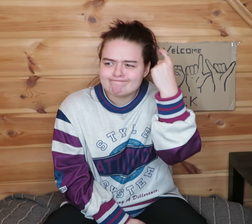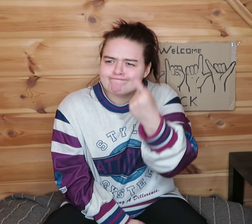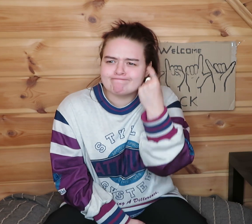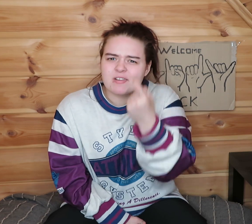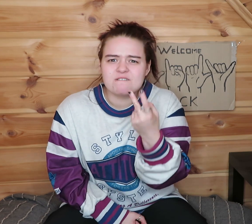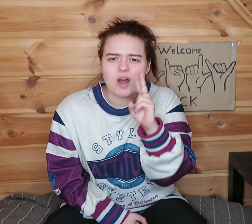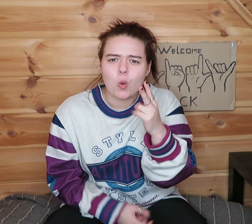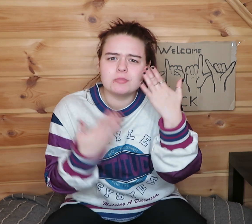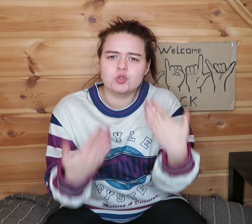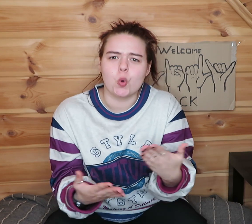Ich wundere mich. Warum ist das so?